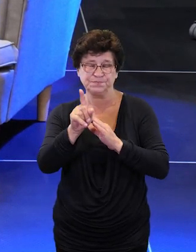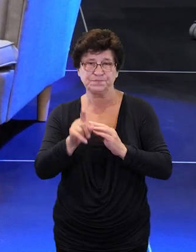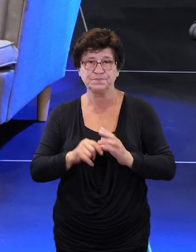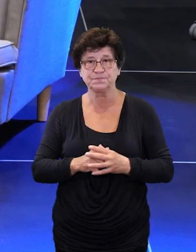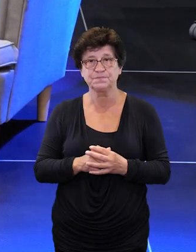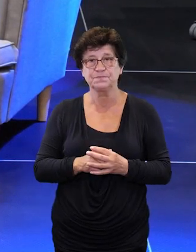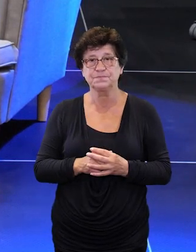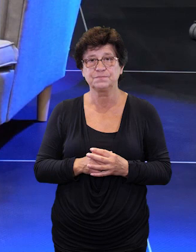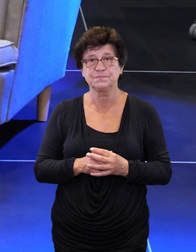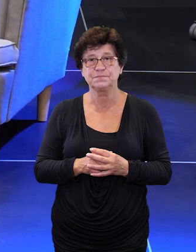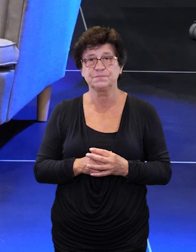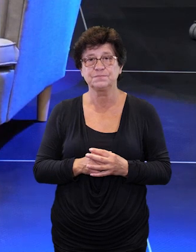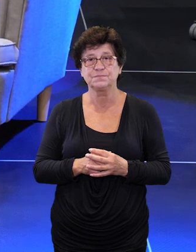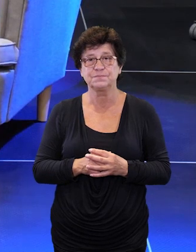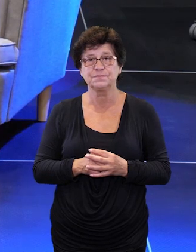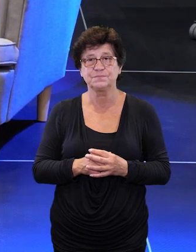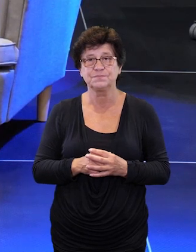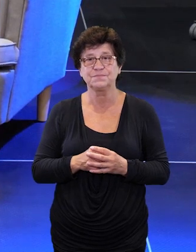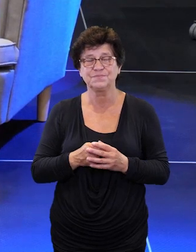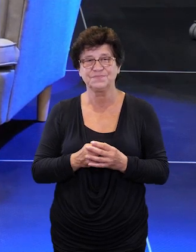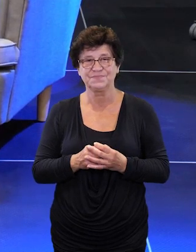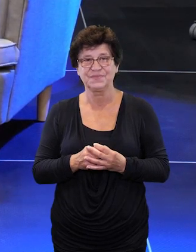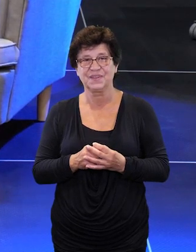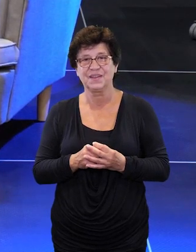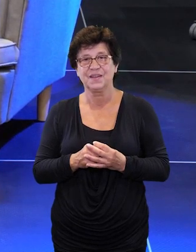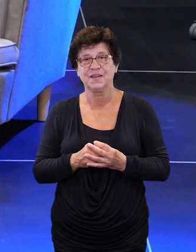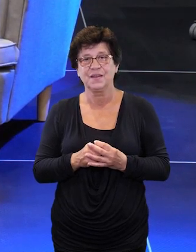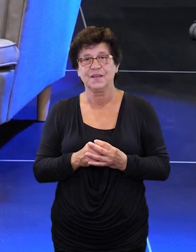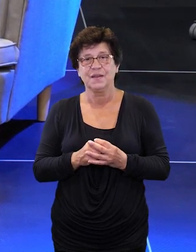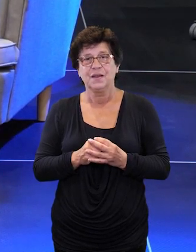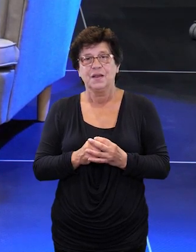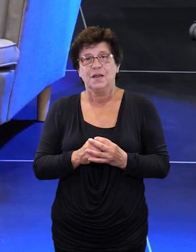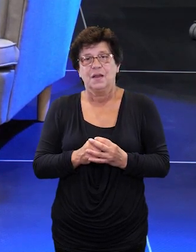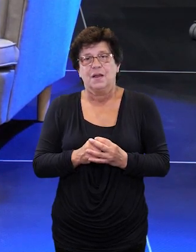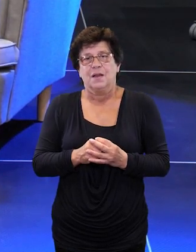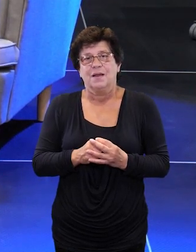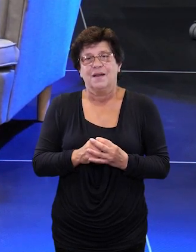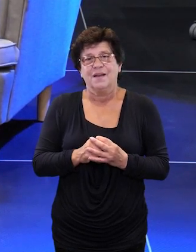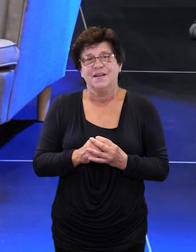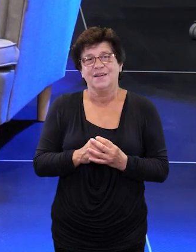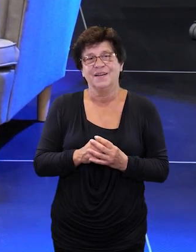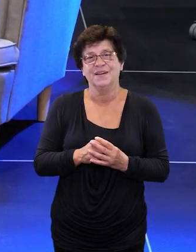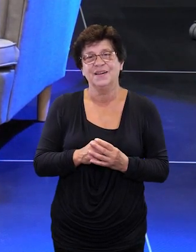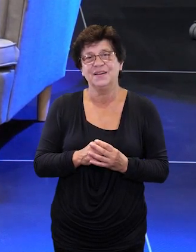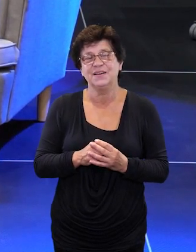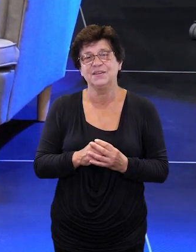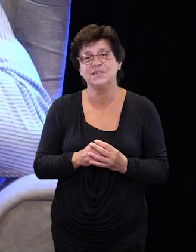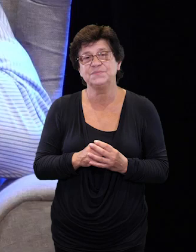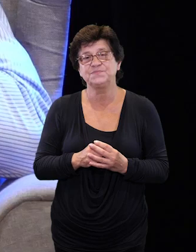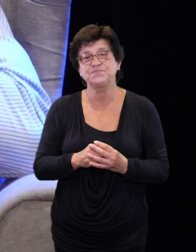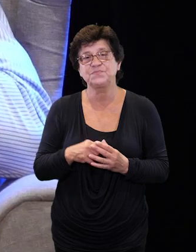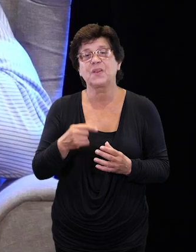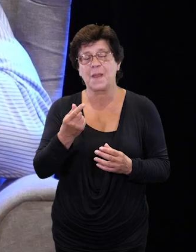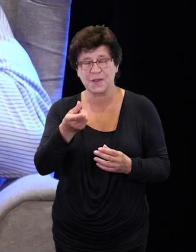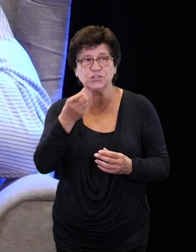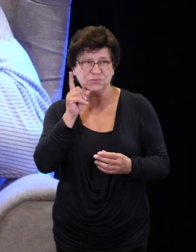To moja ciocia, która jest chora, dzwoni właśnie. Dzwoniłem do niej wcześniej, to nie chciała ze mną rozmawiać. W każdym razie, oczywiście, ma pani rację.